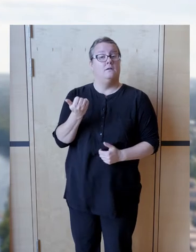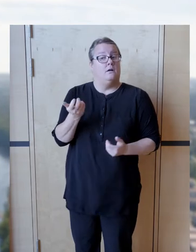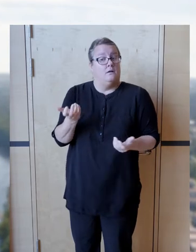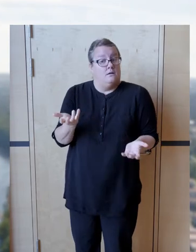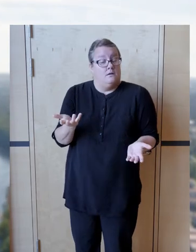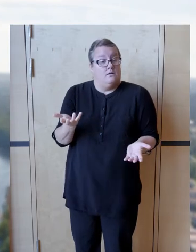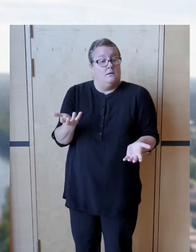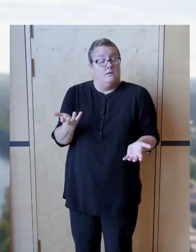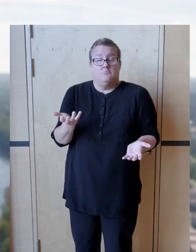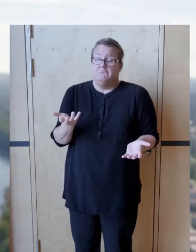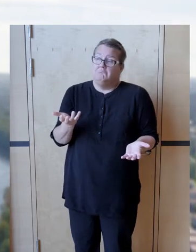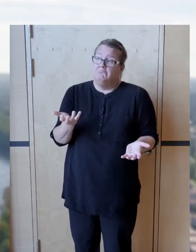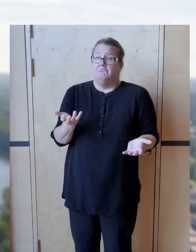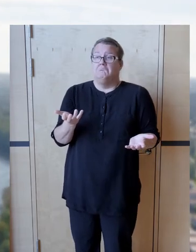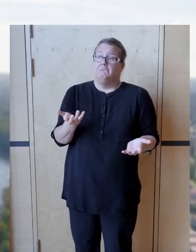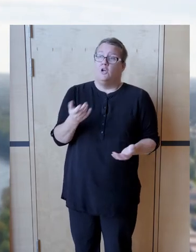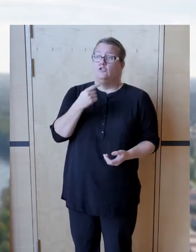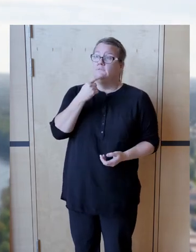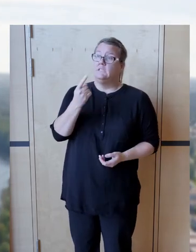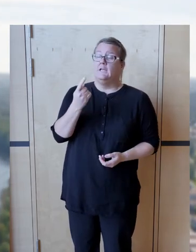Jag vill se liksom den 40-talister generationen